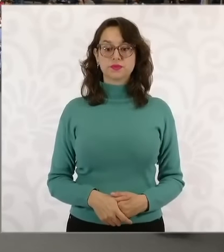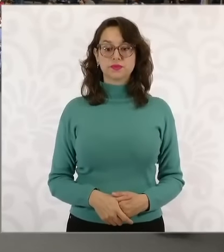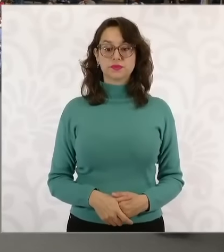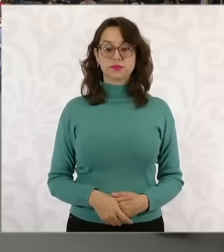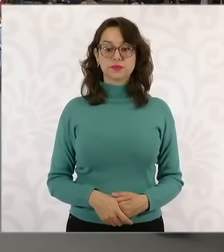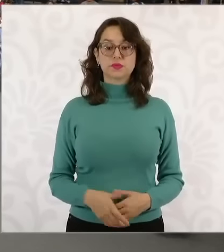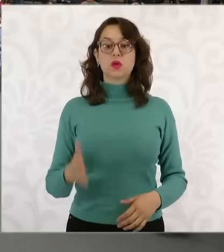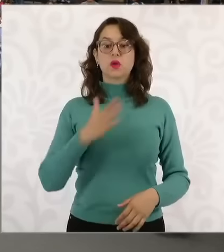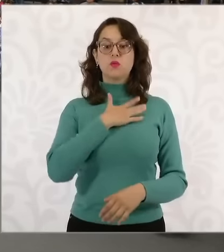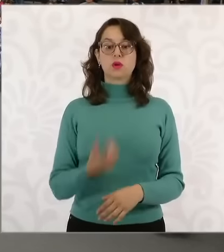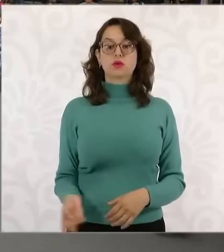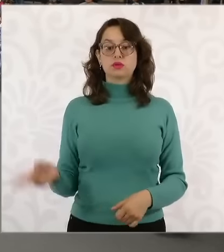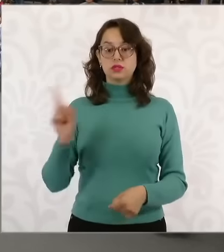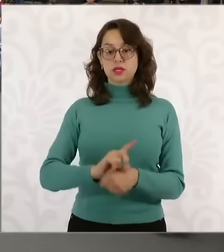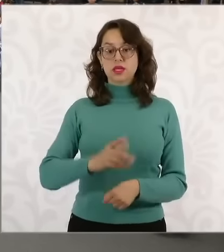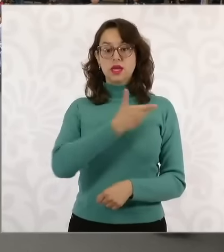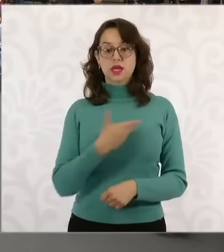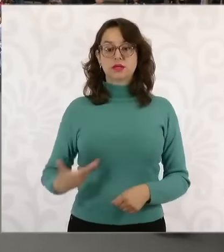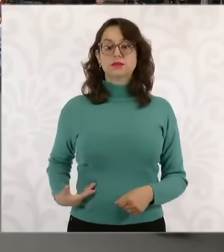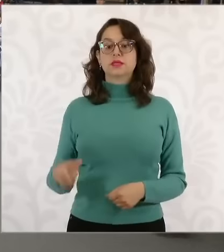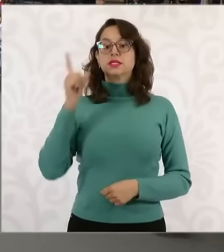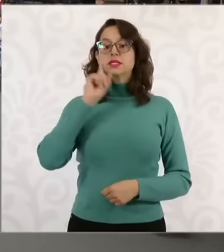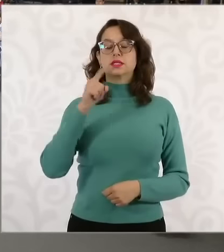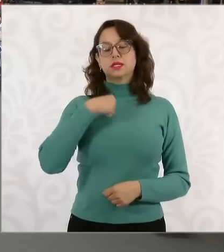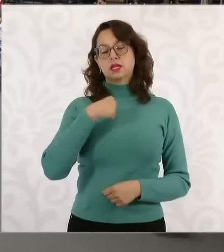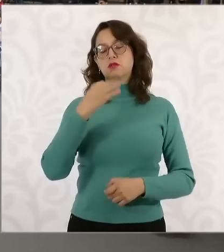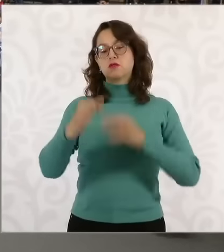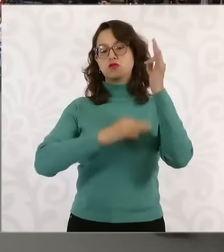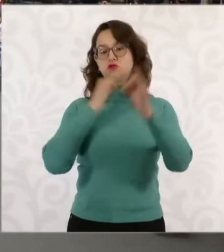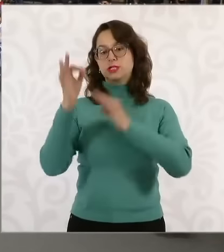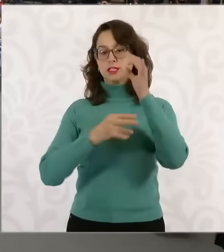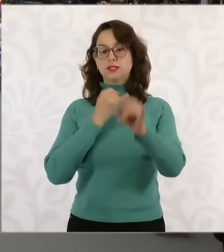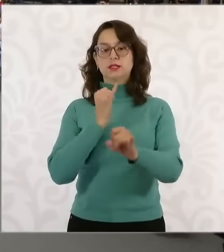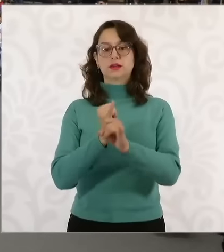buenos días, presidenta Han Salazar de Noticiero en redes. También preguntarle en toda esta